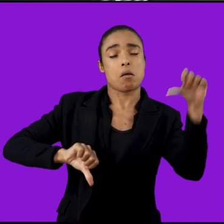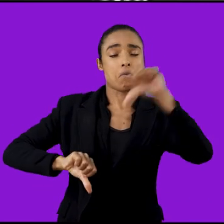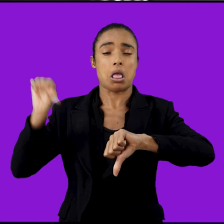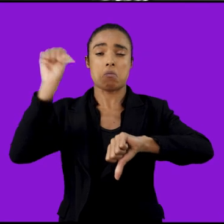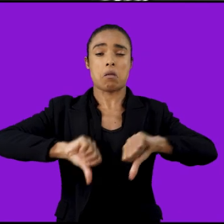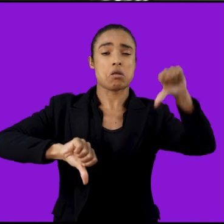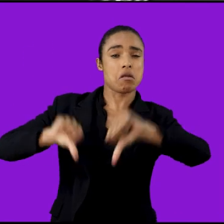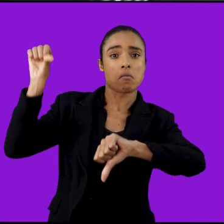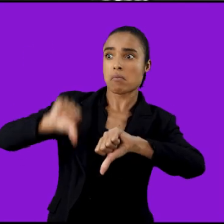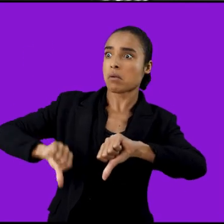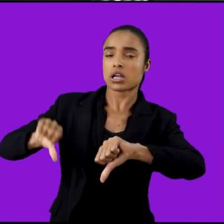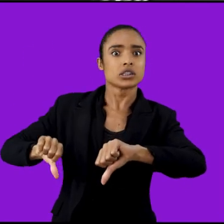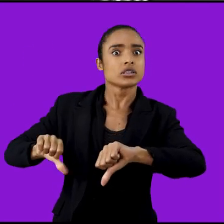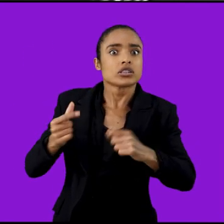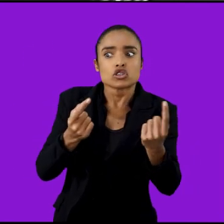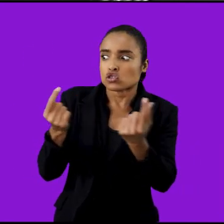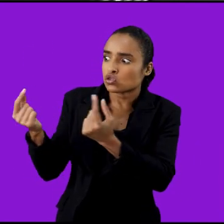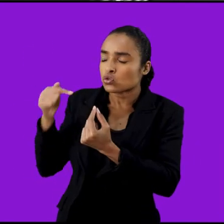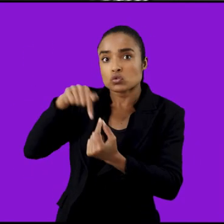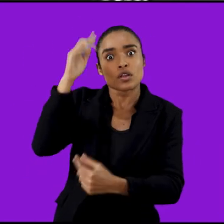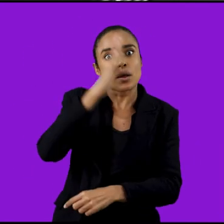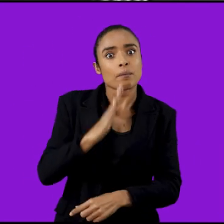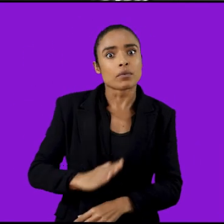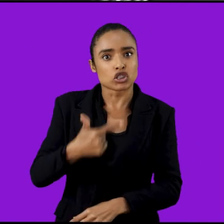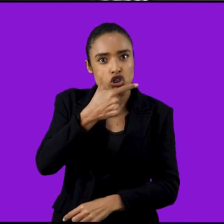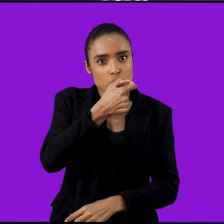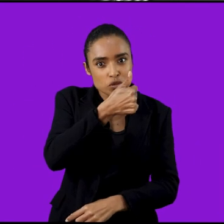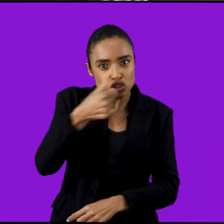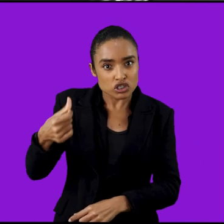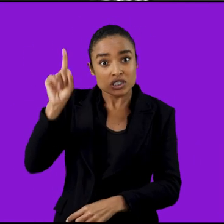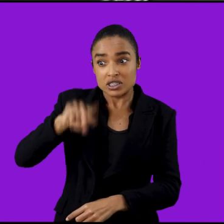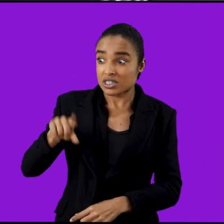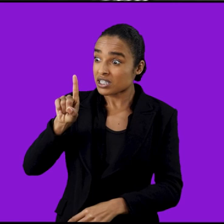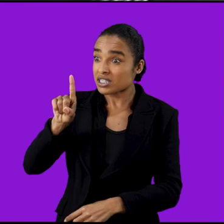tudo caindo e crise, né? Brasil. A gente tinha uma expectativa de quinze mil pessoas